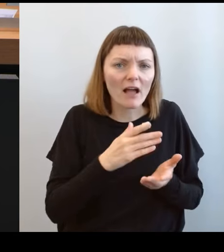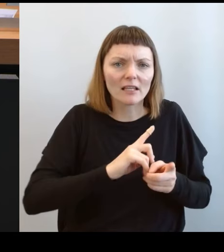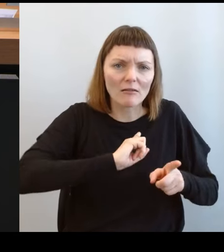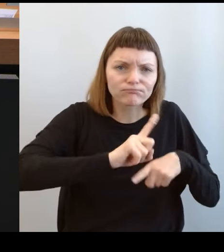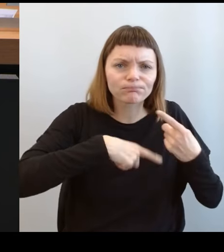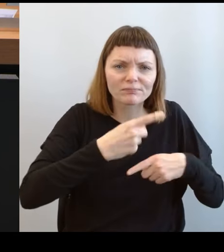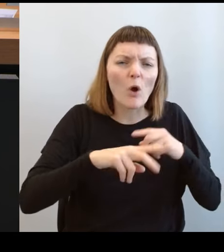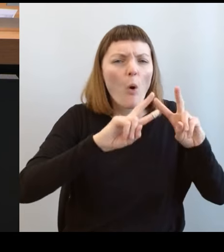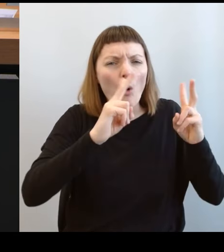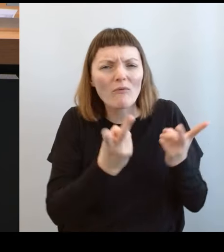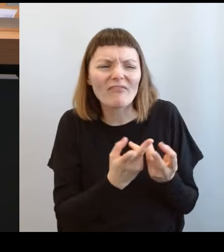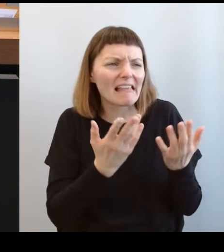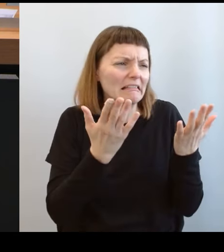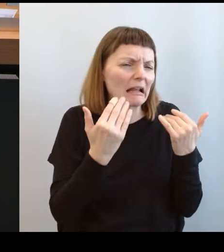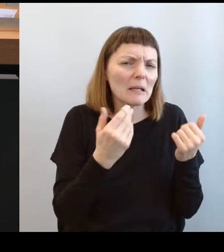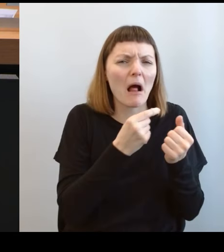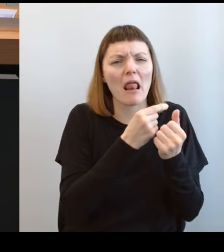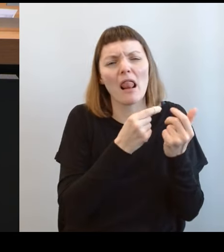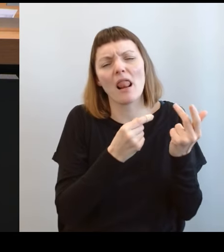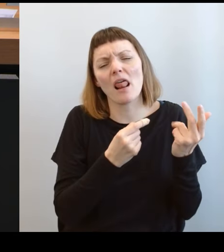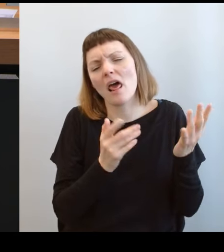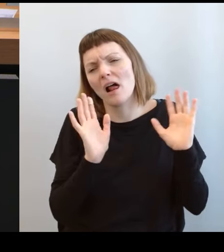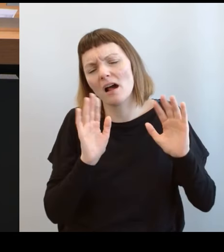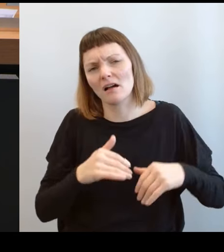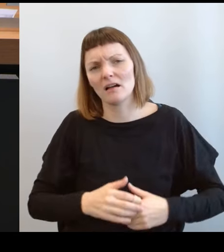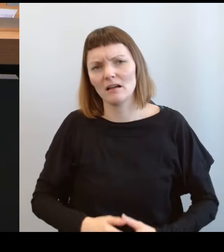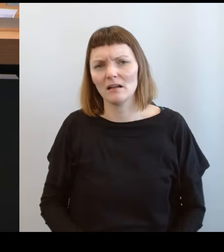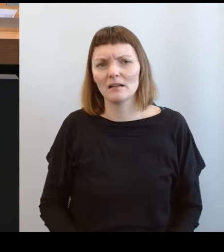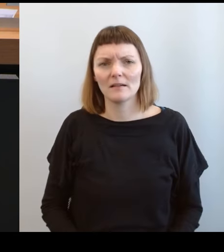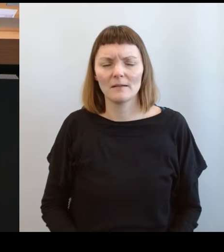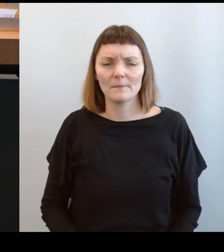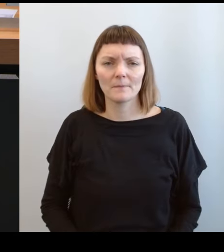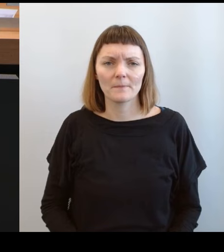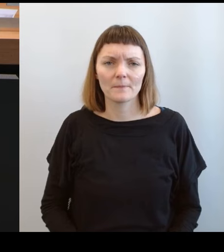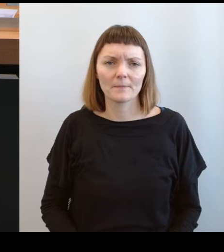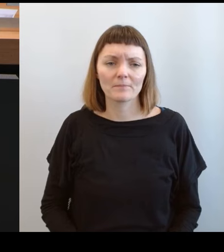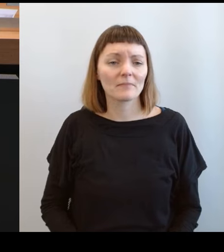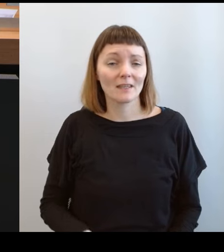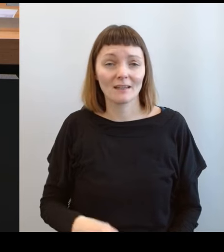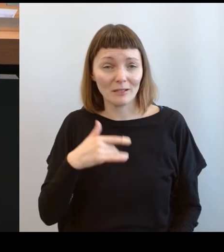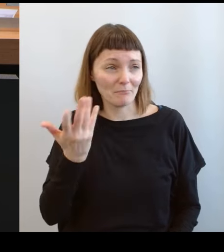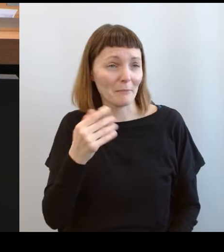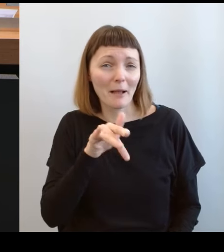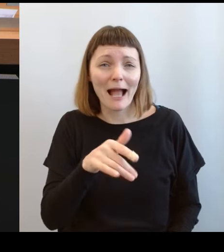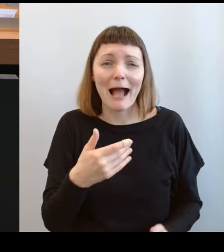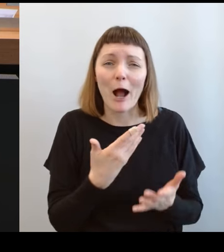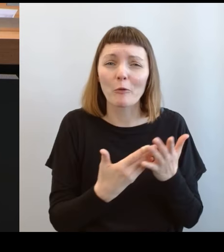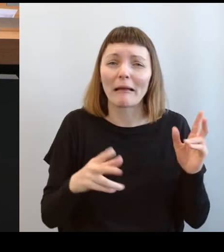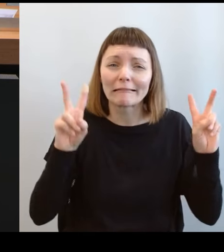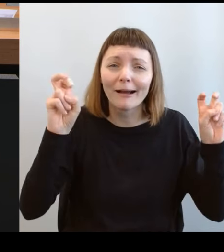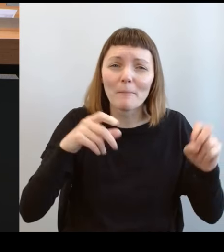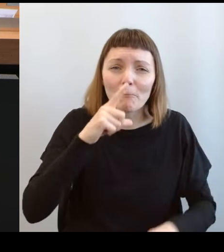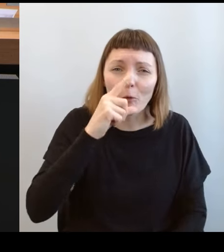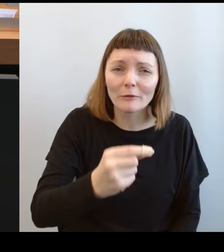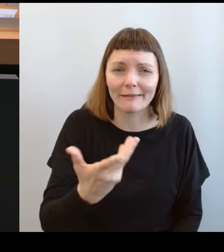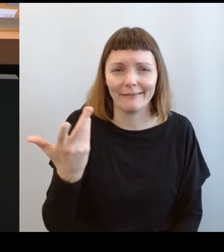Nimmt man-- manche sogar mit Putin. Nimmt man noch die von ihnen allen getragenen Massenmigration hinzu,